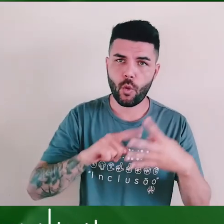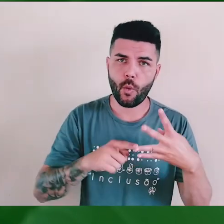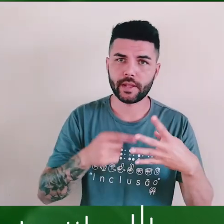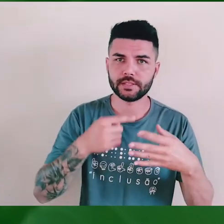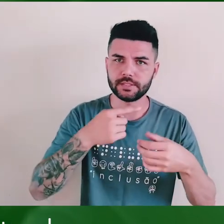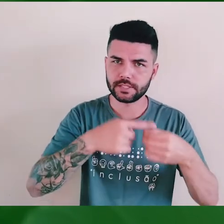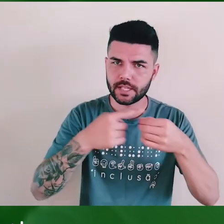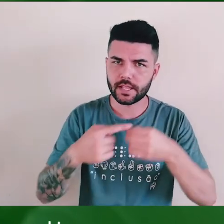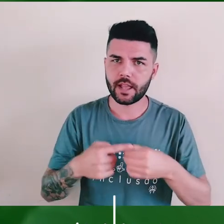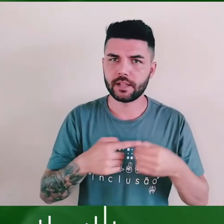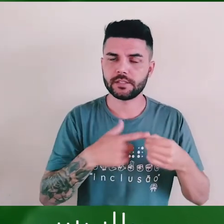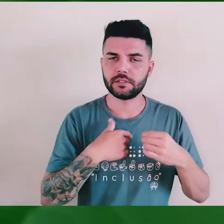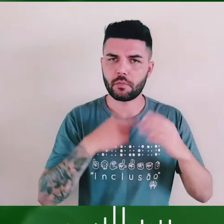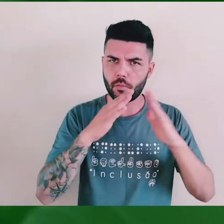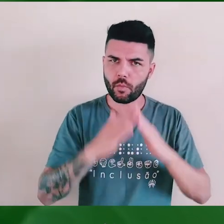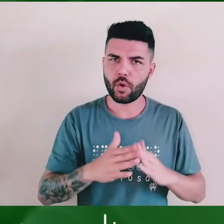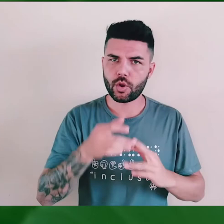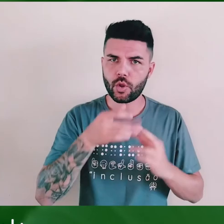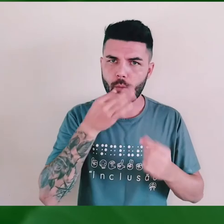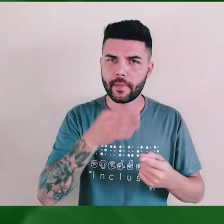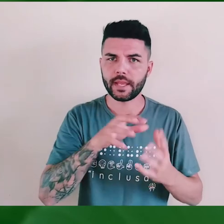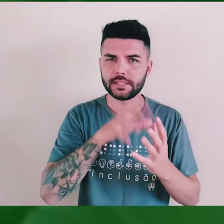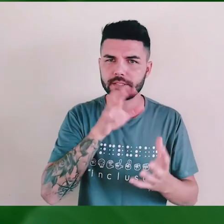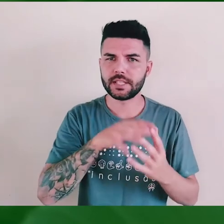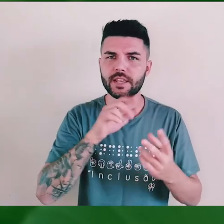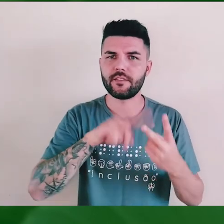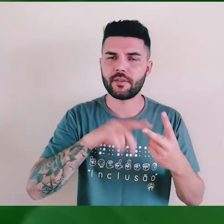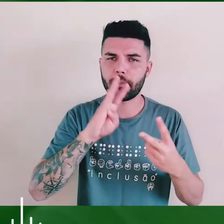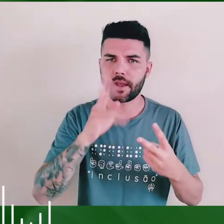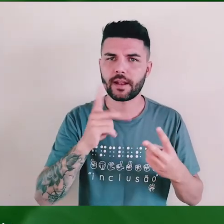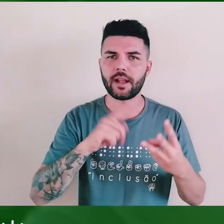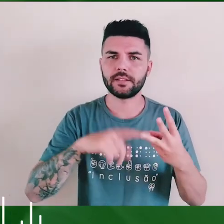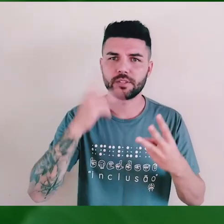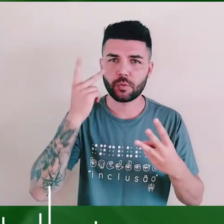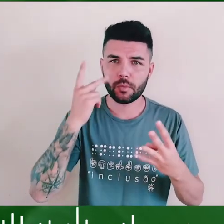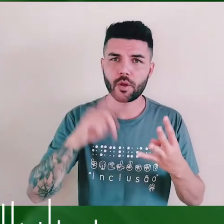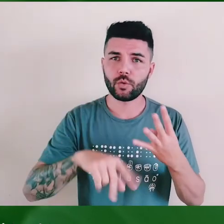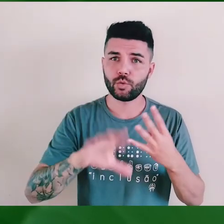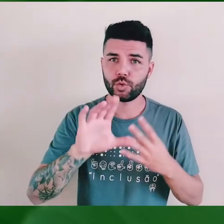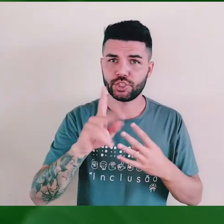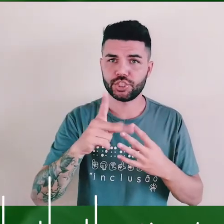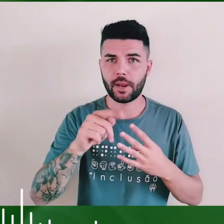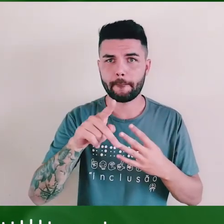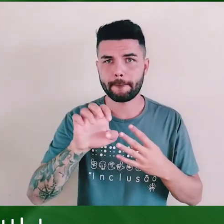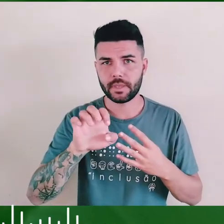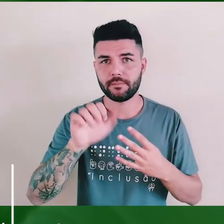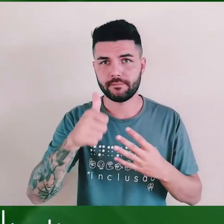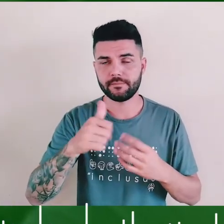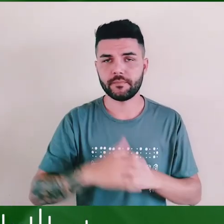cidades: Cuiabá, Recife, BH, São Paulo e Chapecó. Gabriel: Isso. Alguma te prende